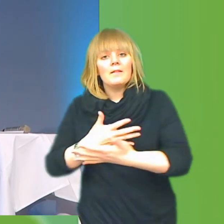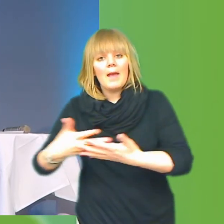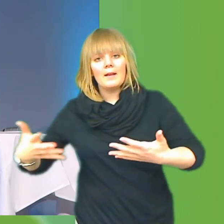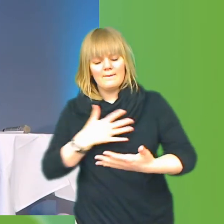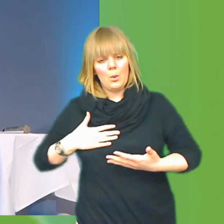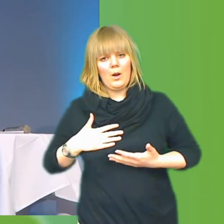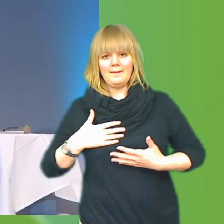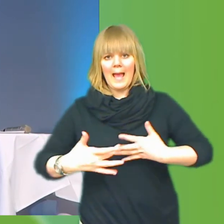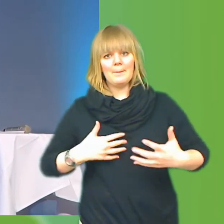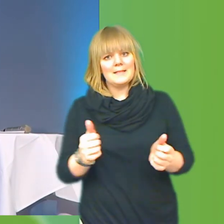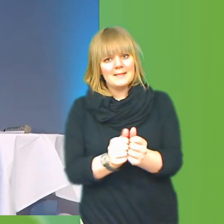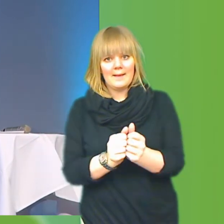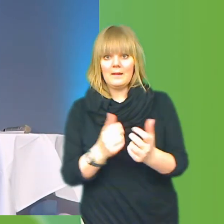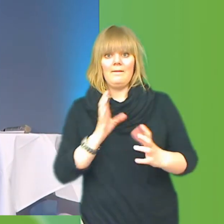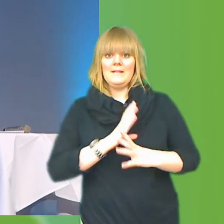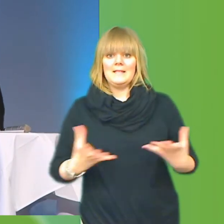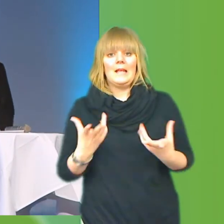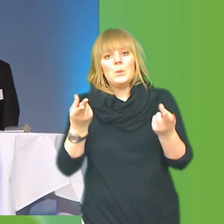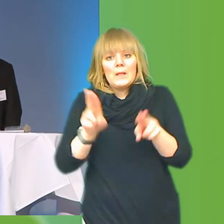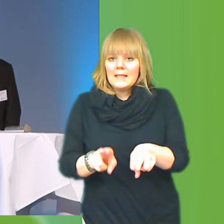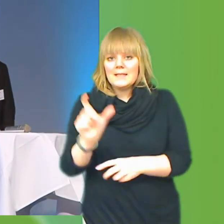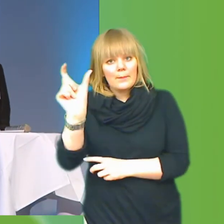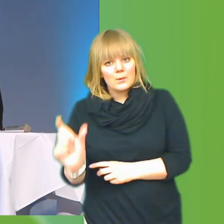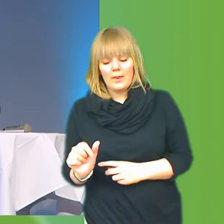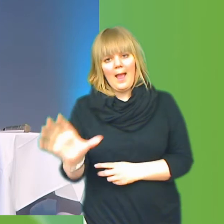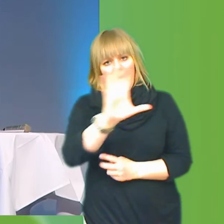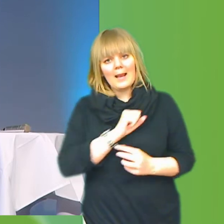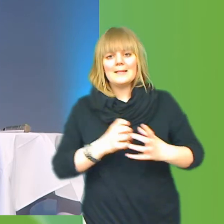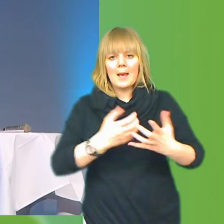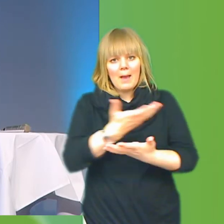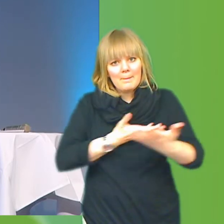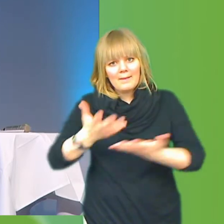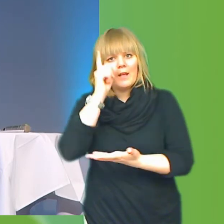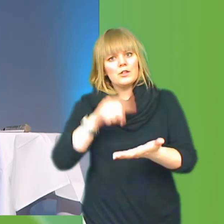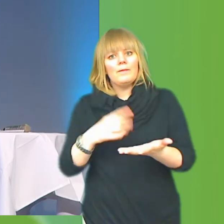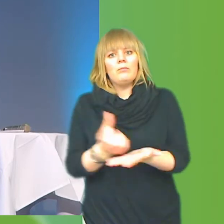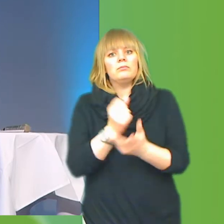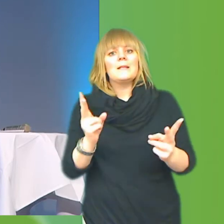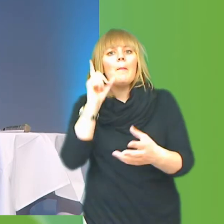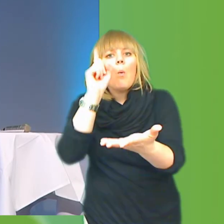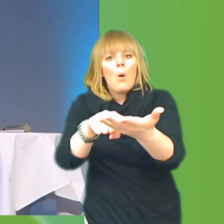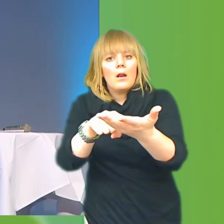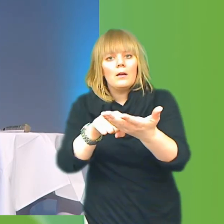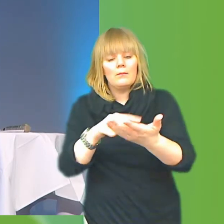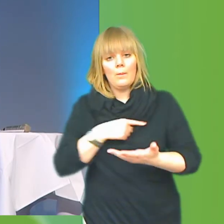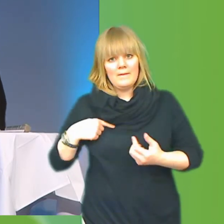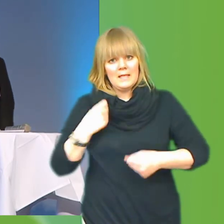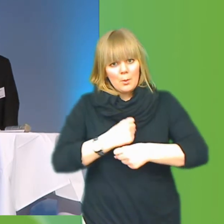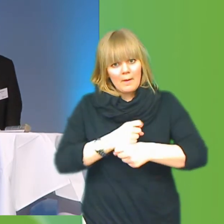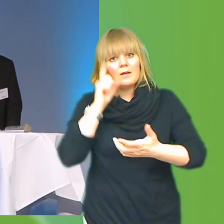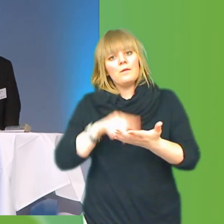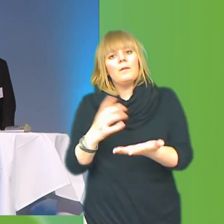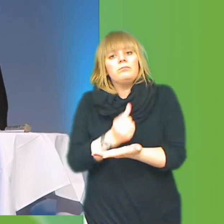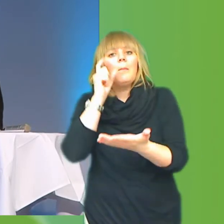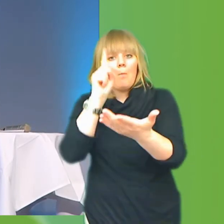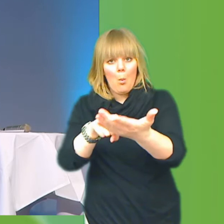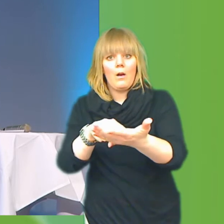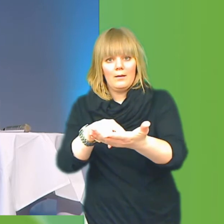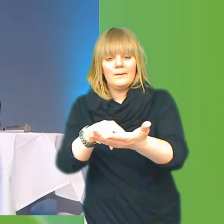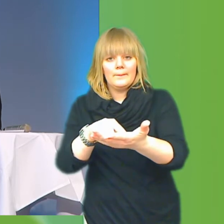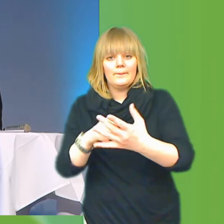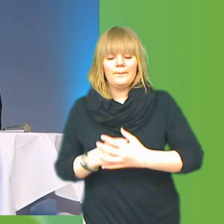Alla har samlats för att nå målet och varför nätverkande är så bra